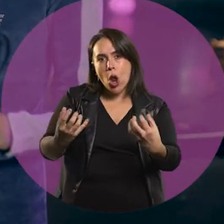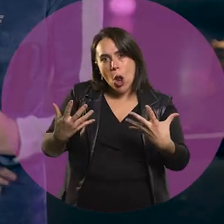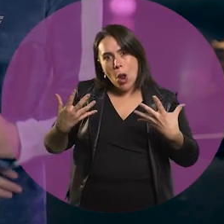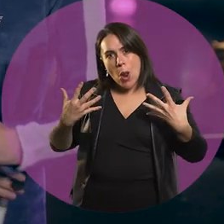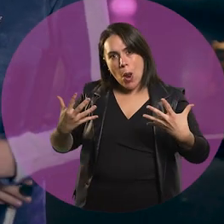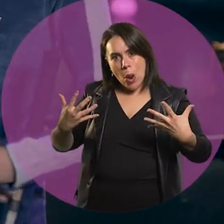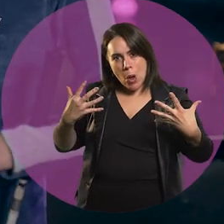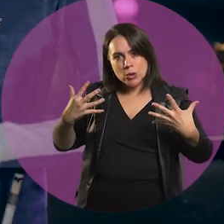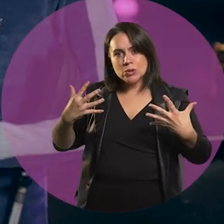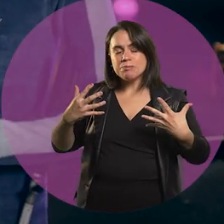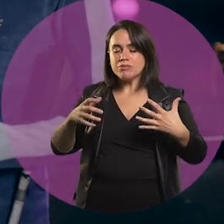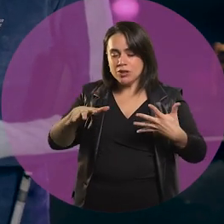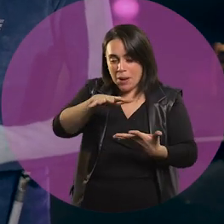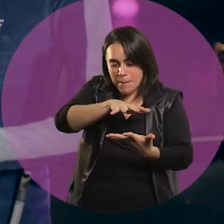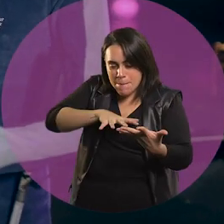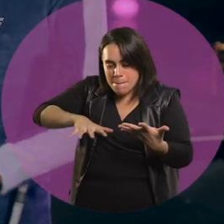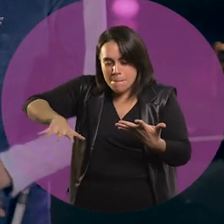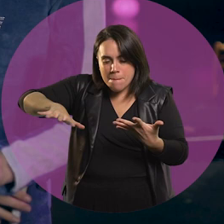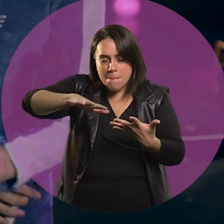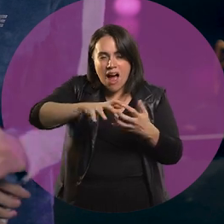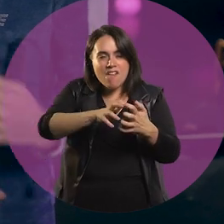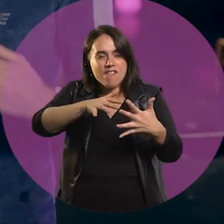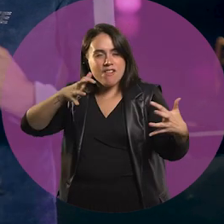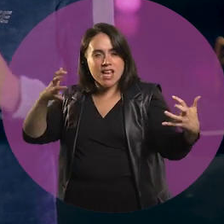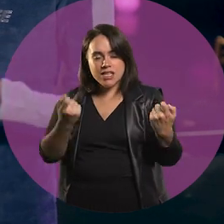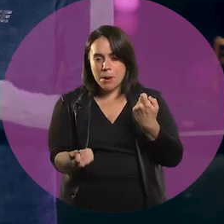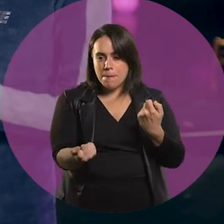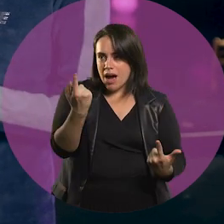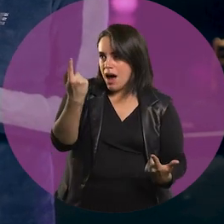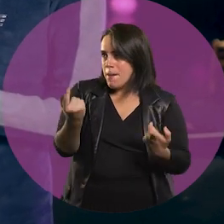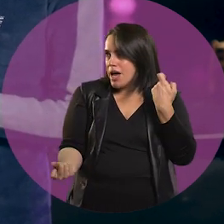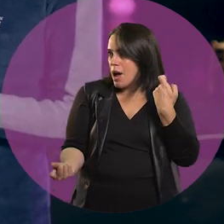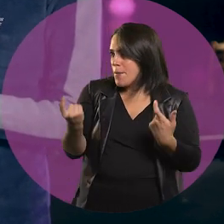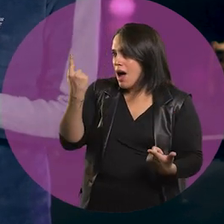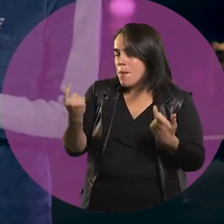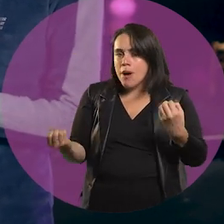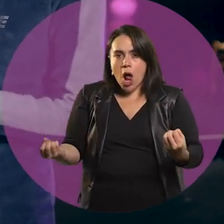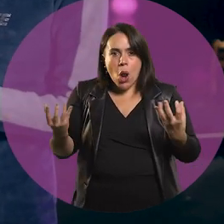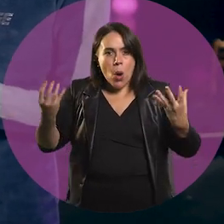entonces en el medio de lo negro brillan puntitos de luces por todos lados.